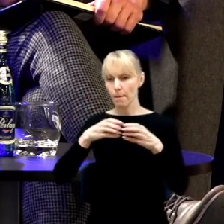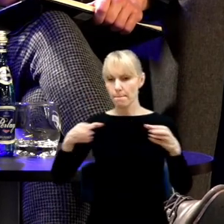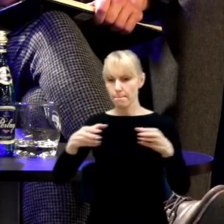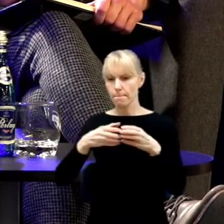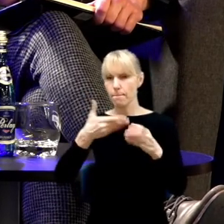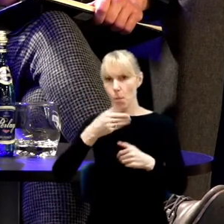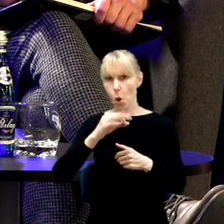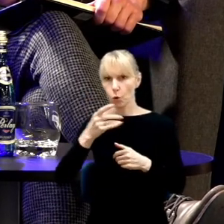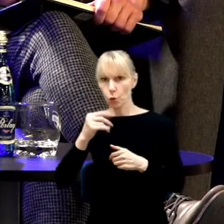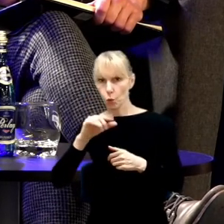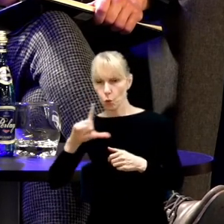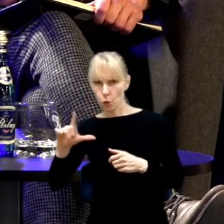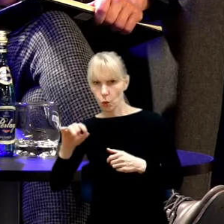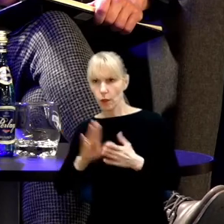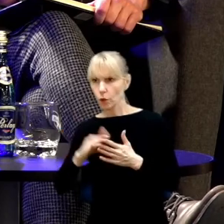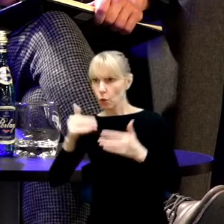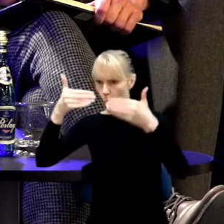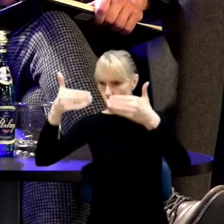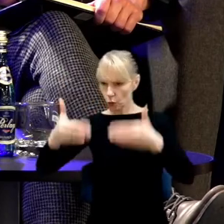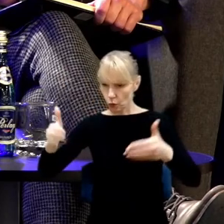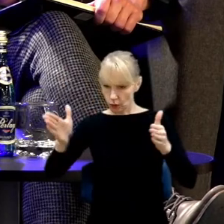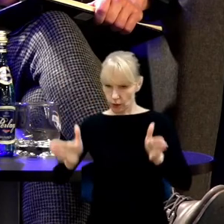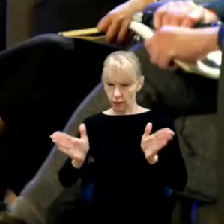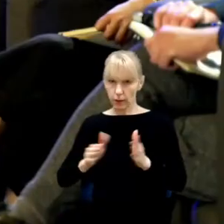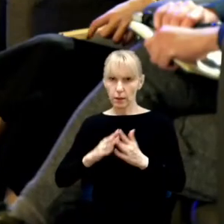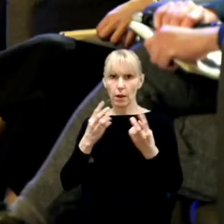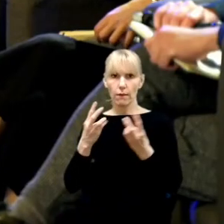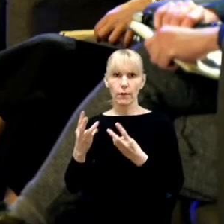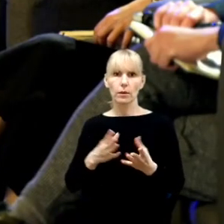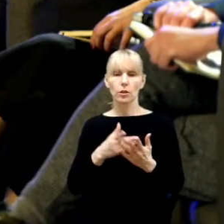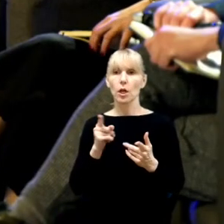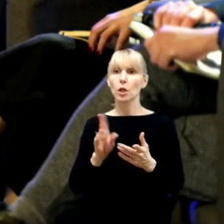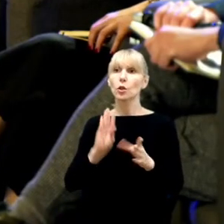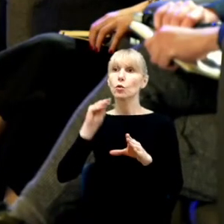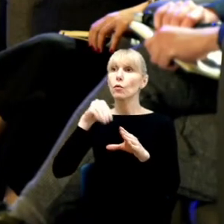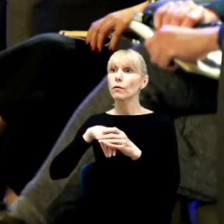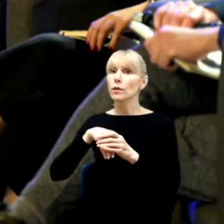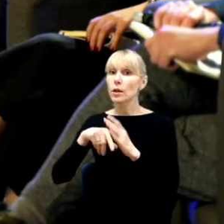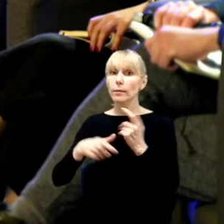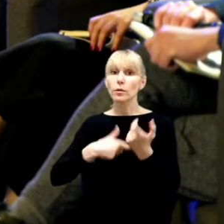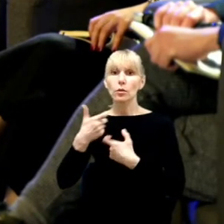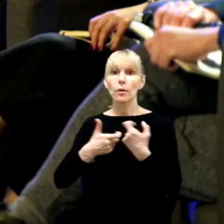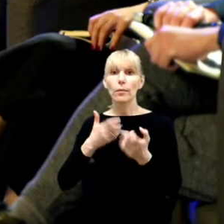Do tego zrobiono tam mieszkania dla osób starszych, a właściwie dla starszych kobiet,